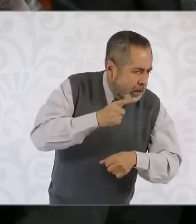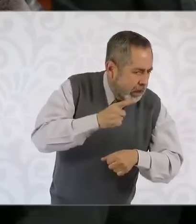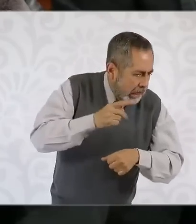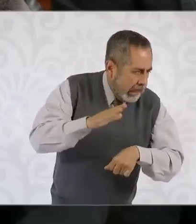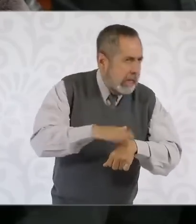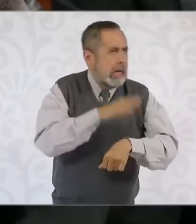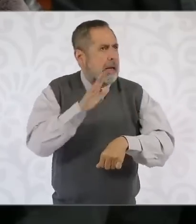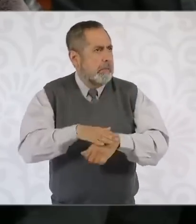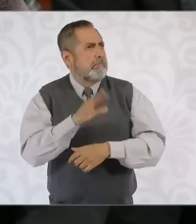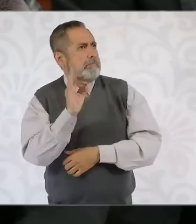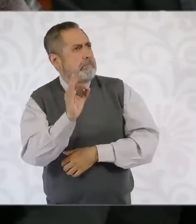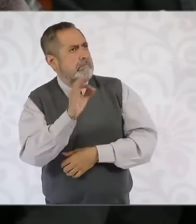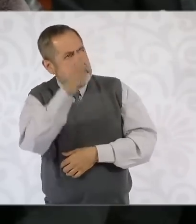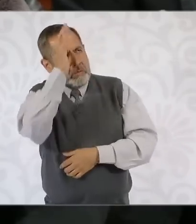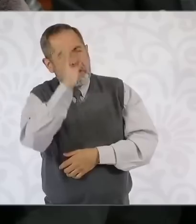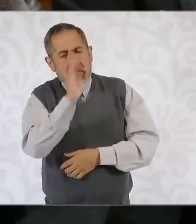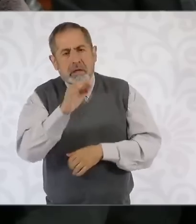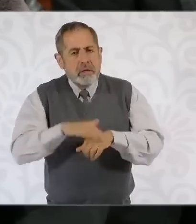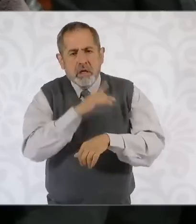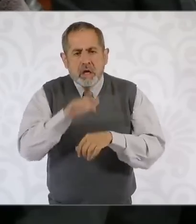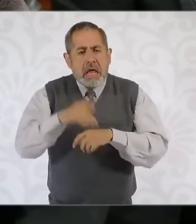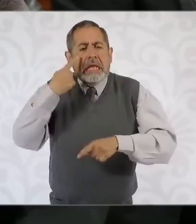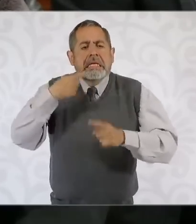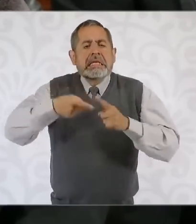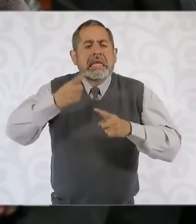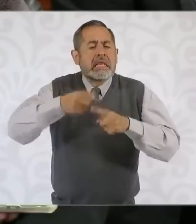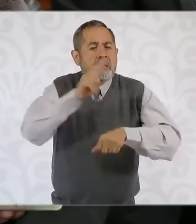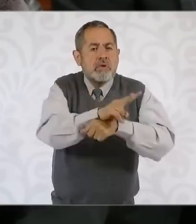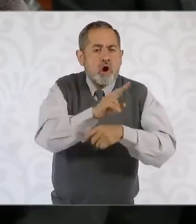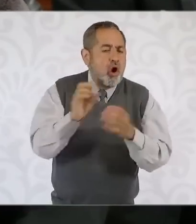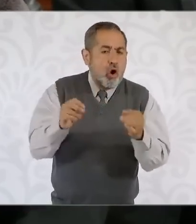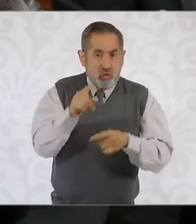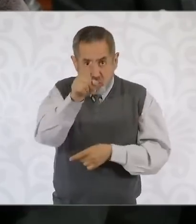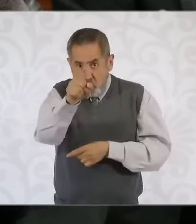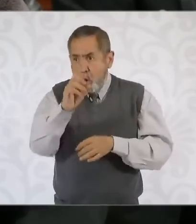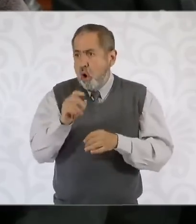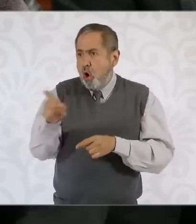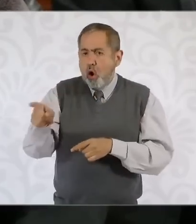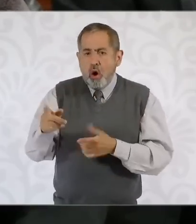con este compromiso del gobierno de Donald Trump o se está esperando un informe del propio gobierno